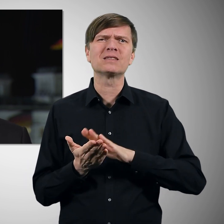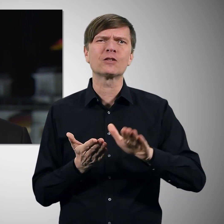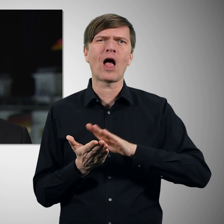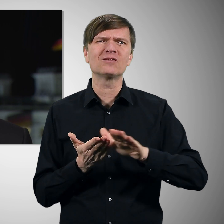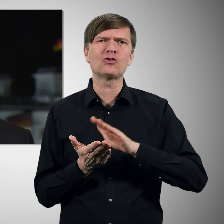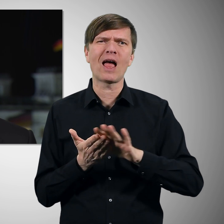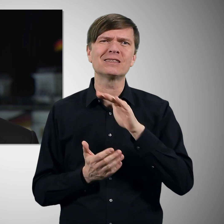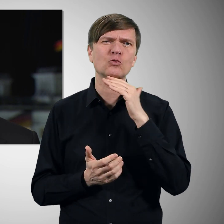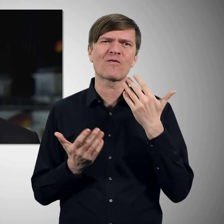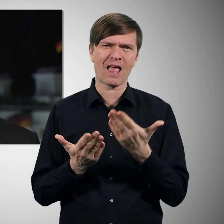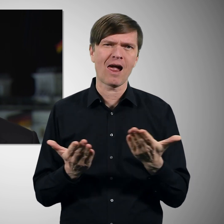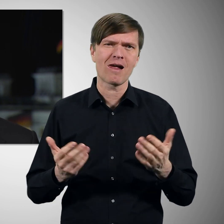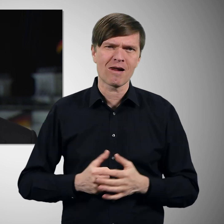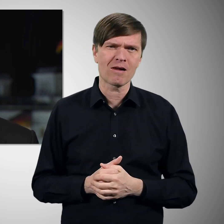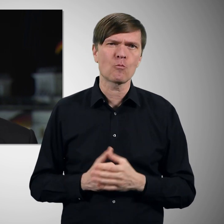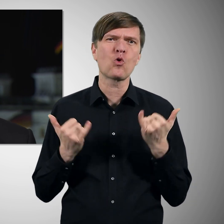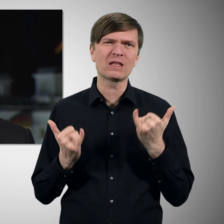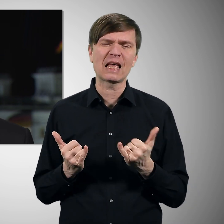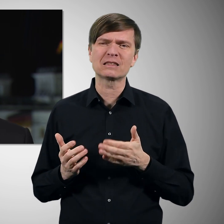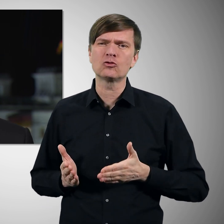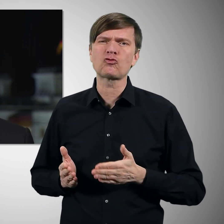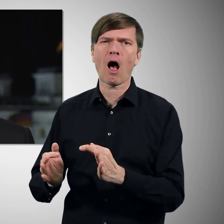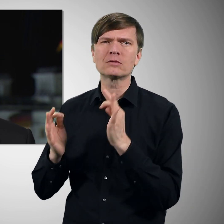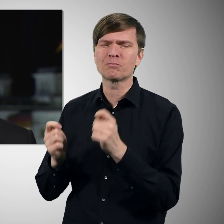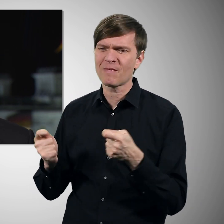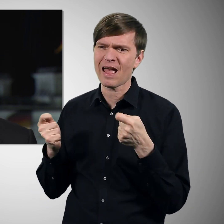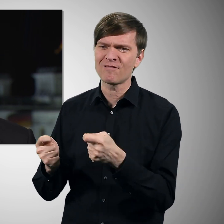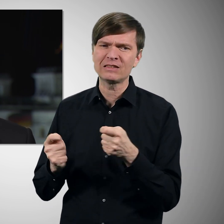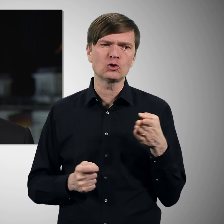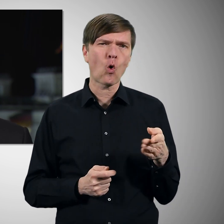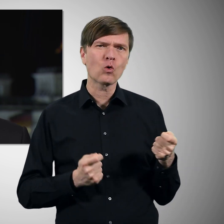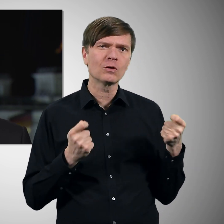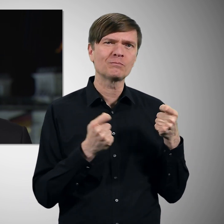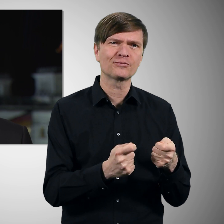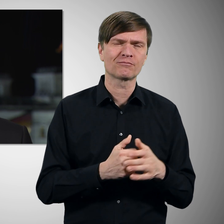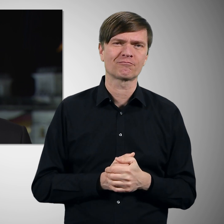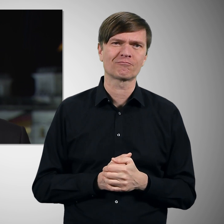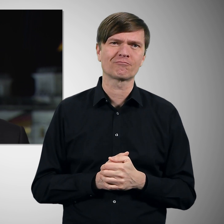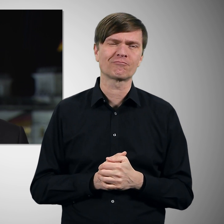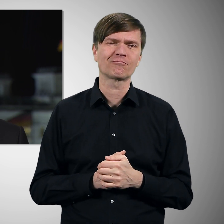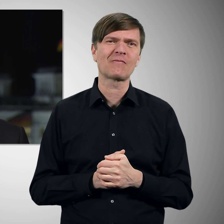in ordentliche Straßen und eine bessere Bahn. In eine saubere Energieversorgung und in besseren Klimaschutz.